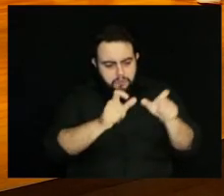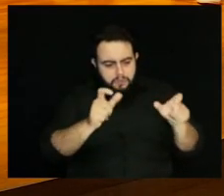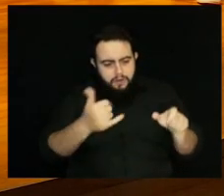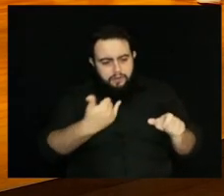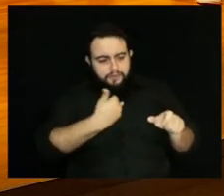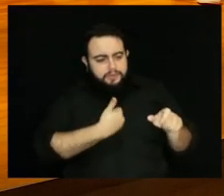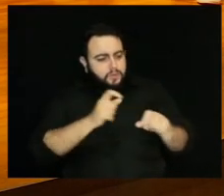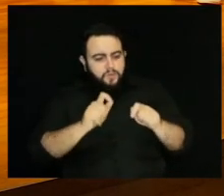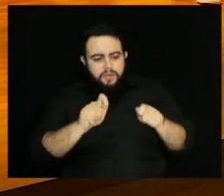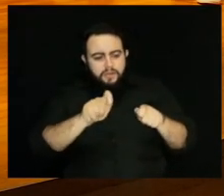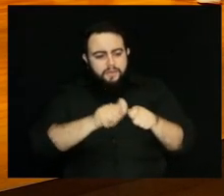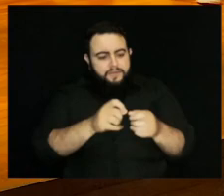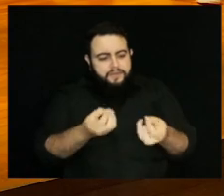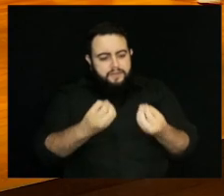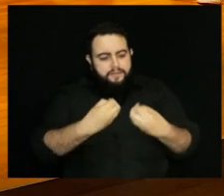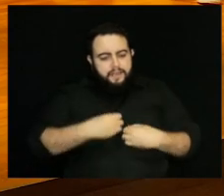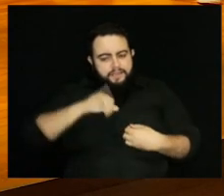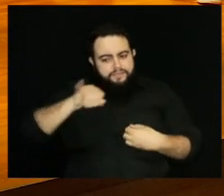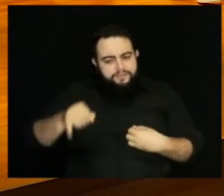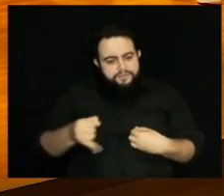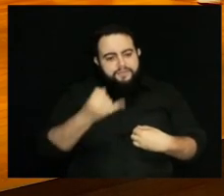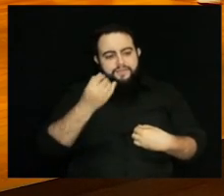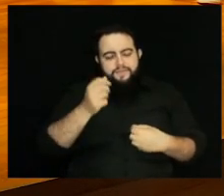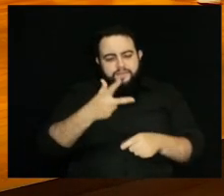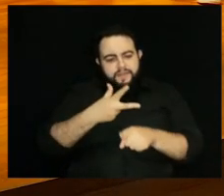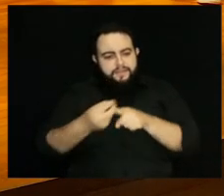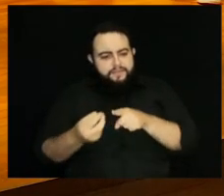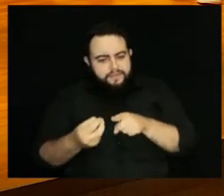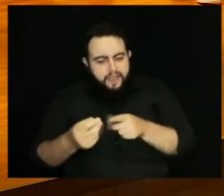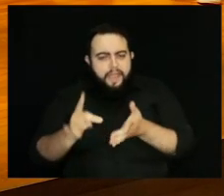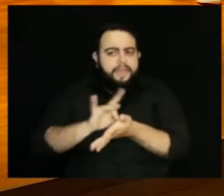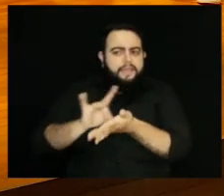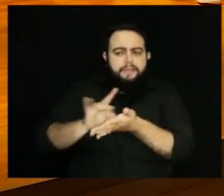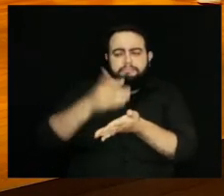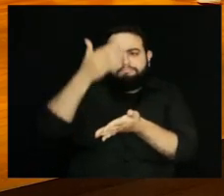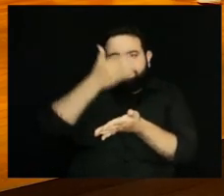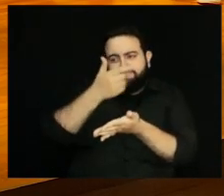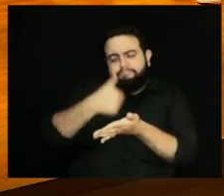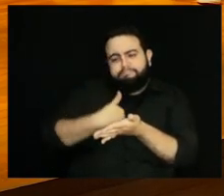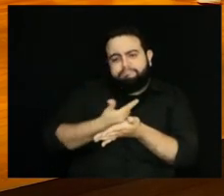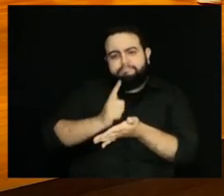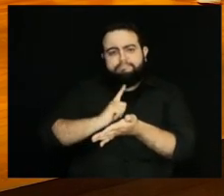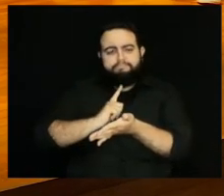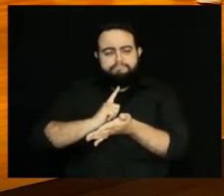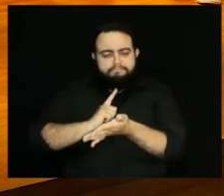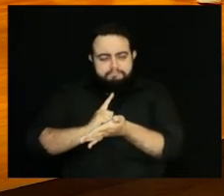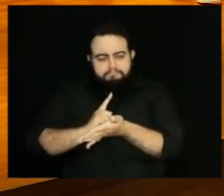fazer, me desse alguma chance de vencer. Um inimigo invisível que eu tinha, cabeça e